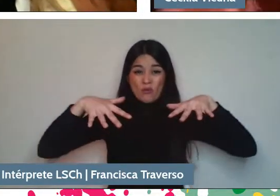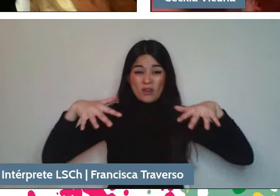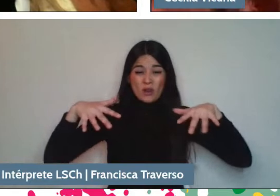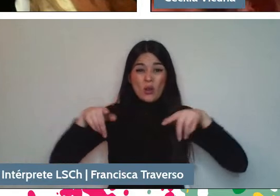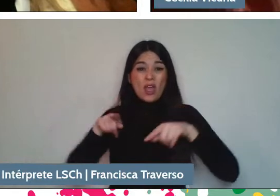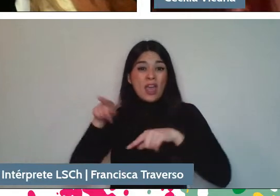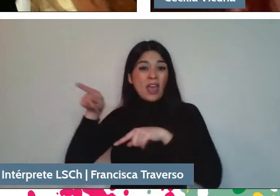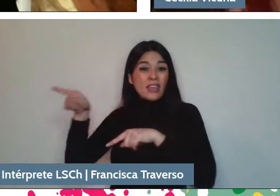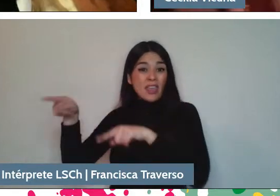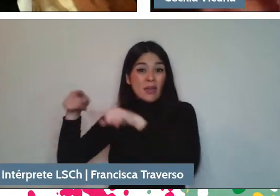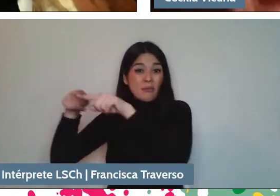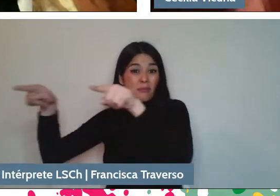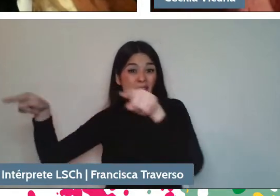Y yo, desde la otra pieza...